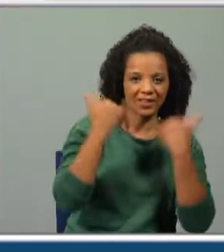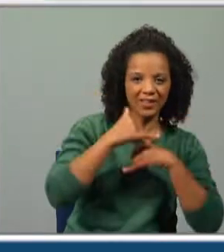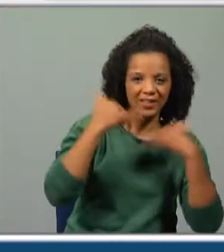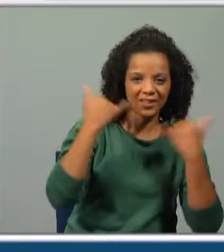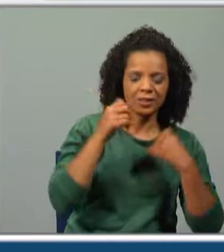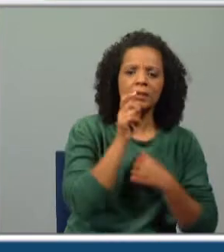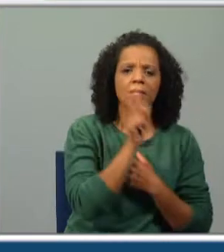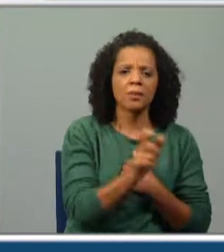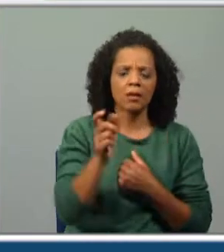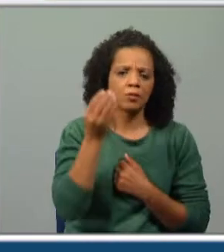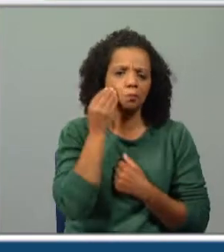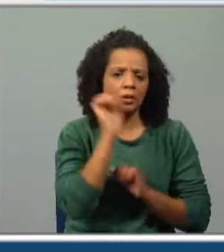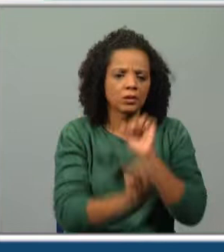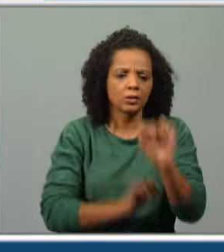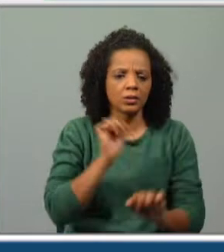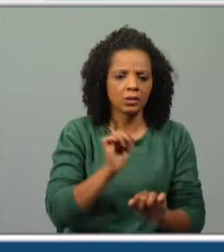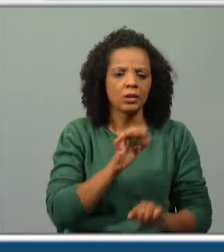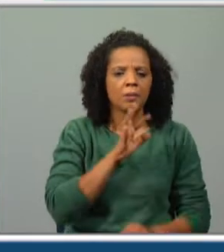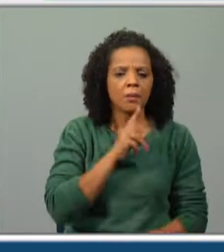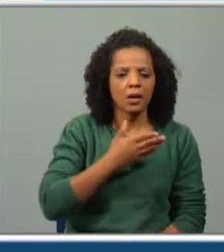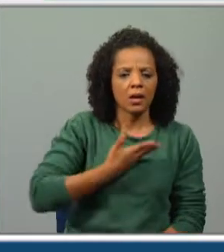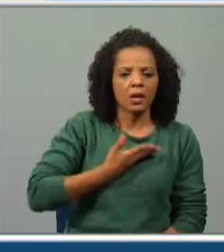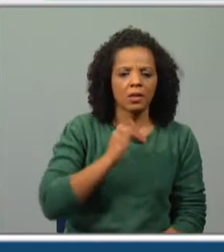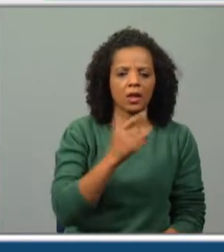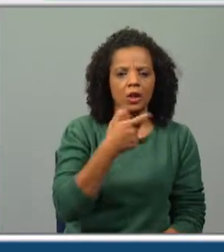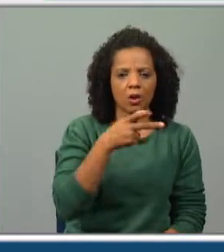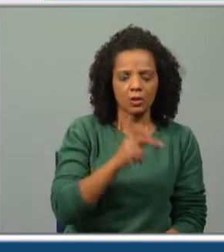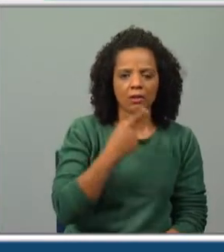são termos muito próprios da religião a mãe ditosa a mãe feliz da sua alegria 是非常具體的宗教術語快樂的媽媽 你快樂的快樂媽媽